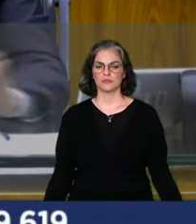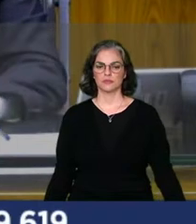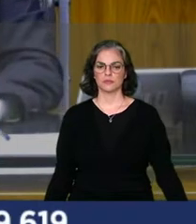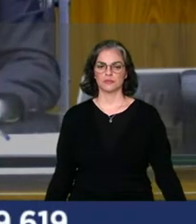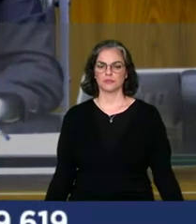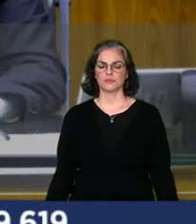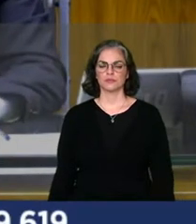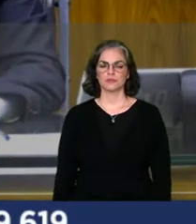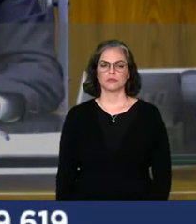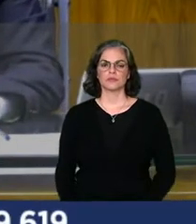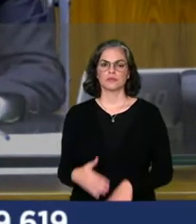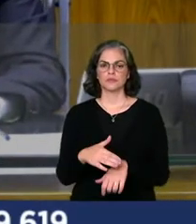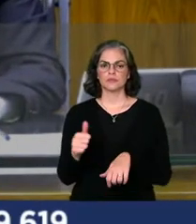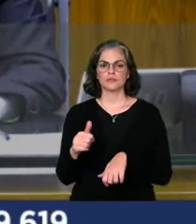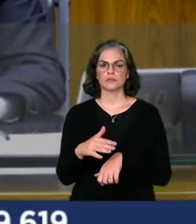CORONEL TADEU. DEPUTADO